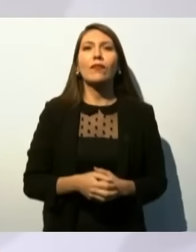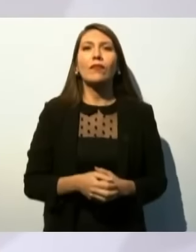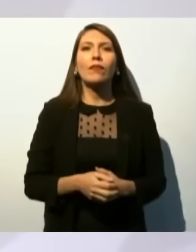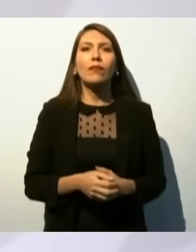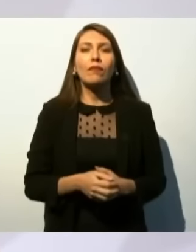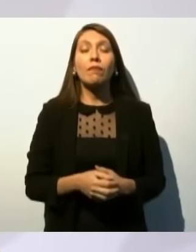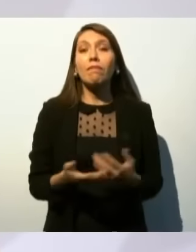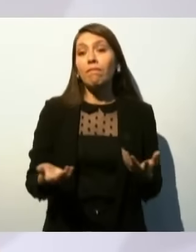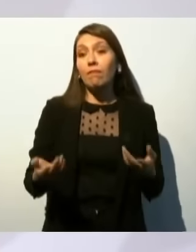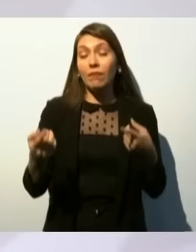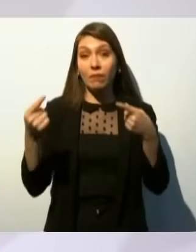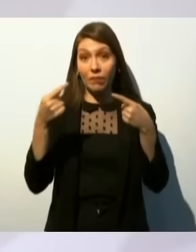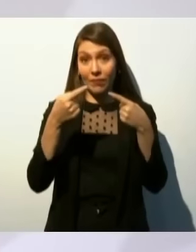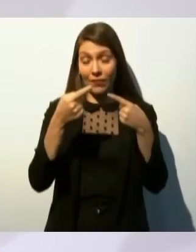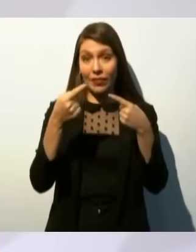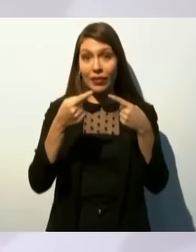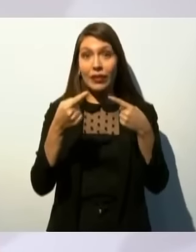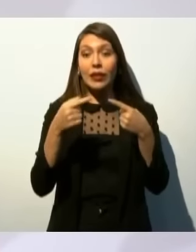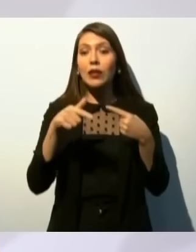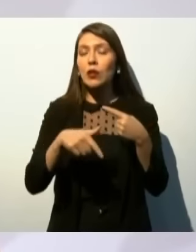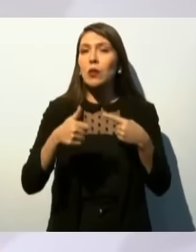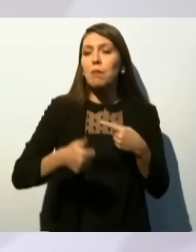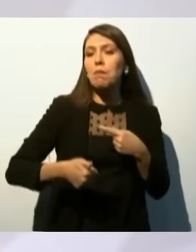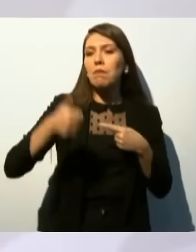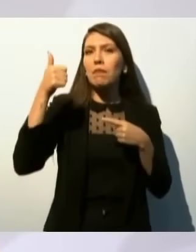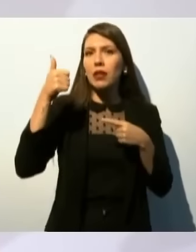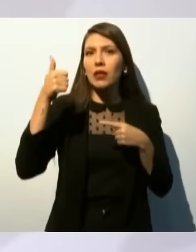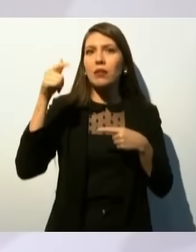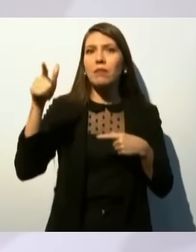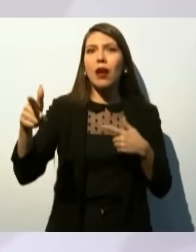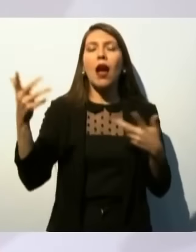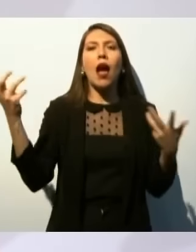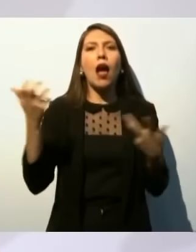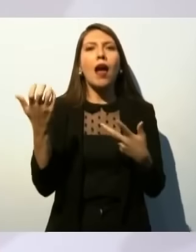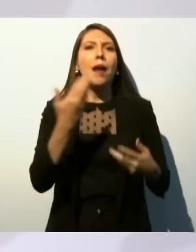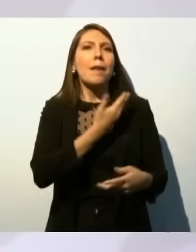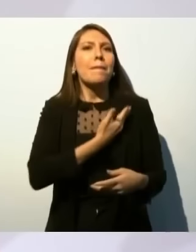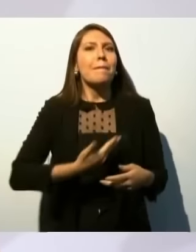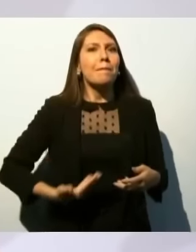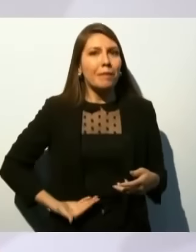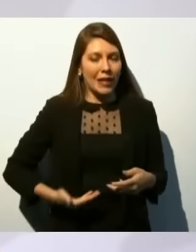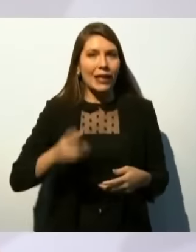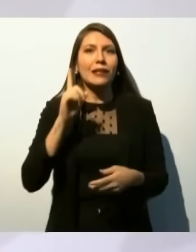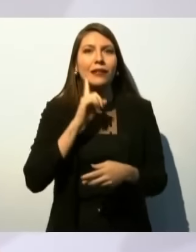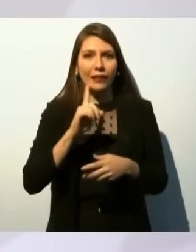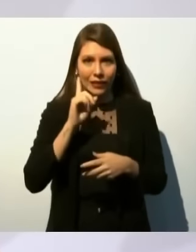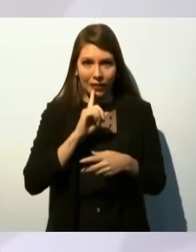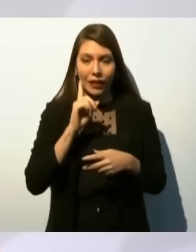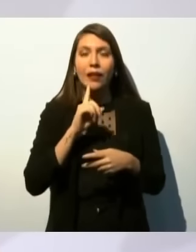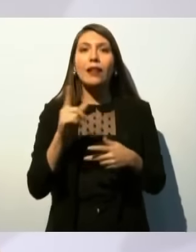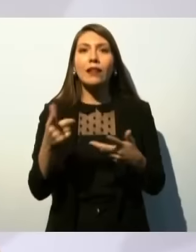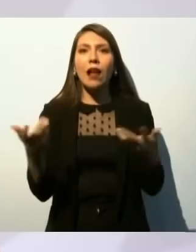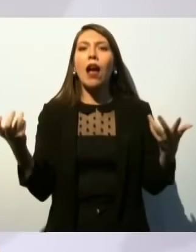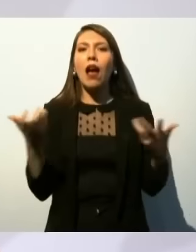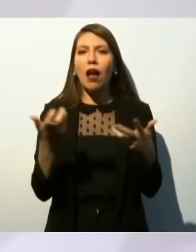el primero de esta naturaleza que convoca una presidenta con a del país la doctora Claudia